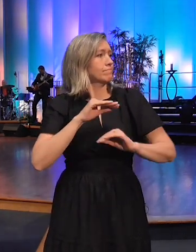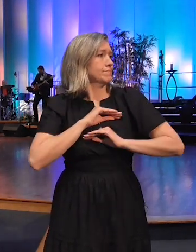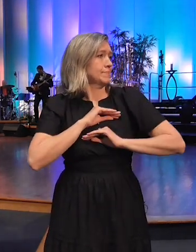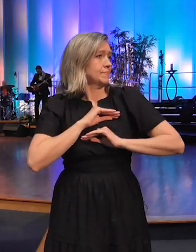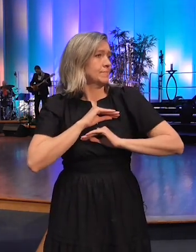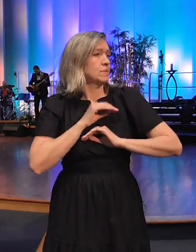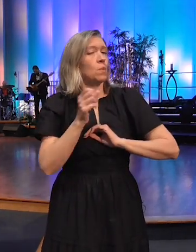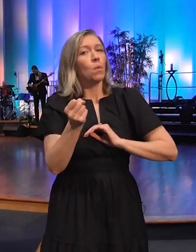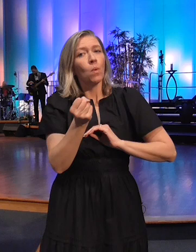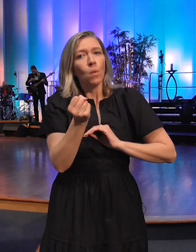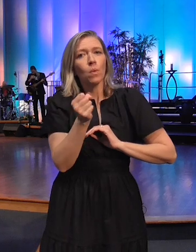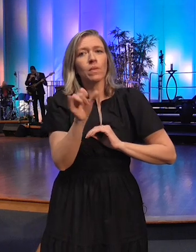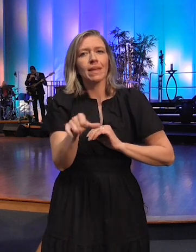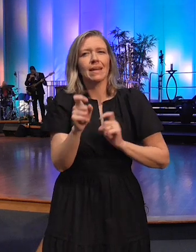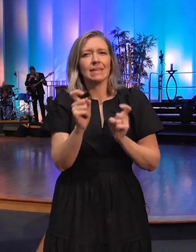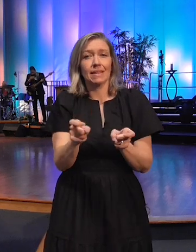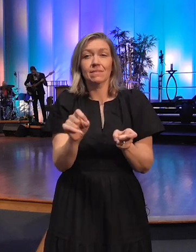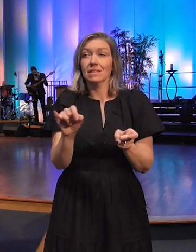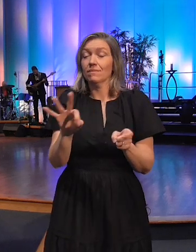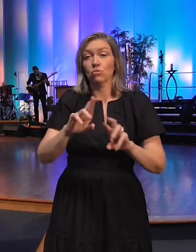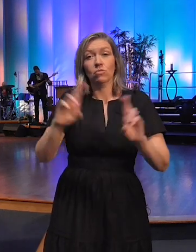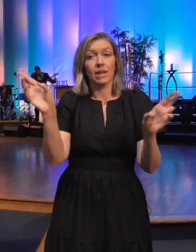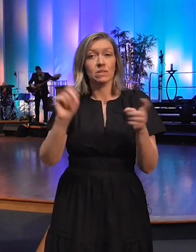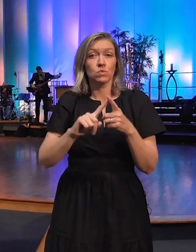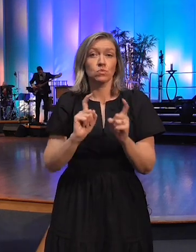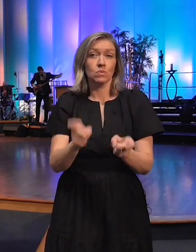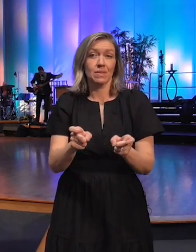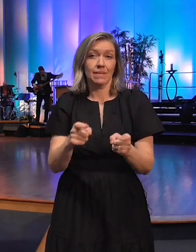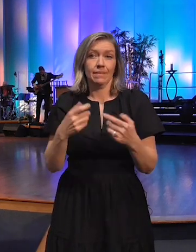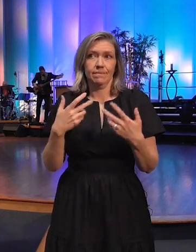estás listo para dar un regalo físico ahora o si estás usando algunos de los otros métodos. uh,